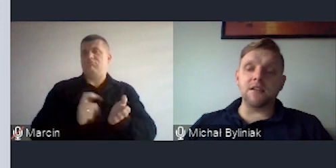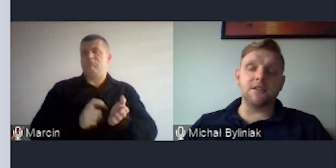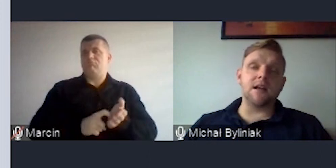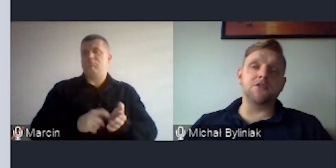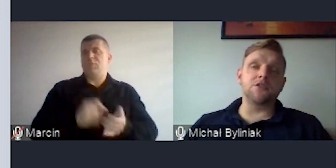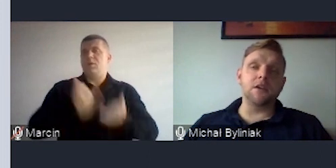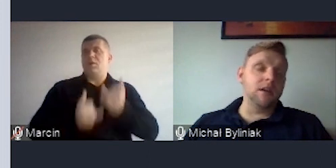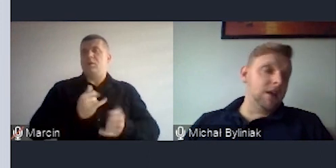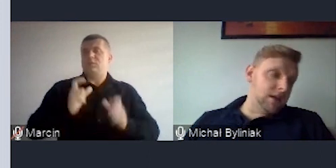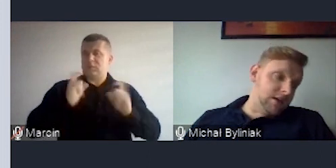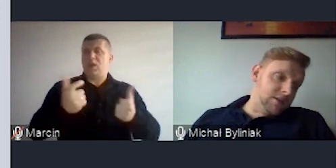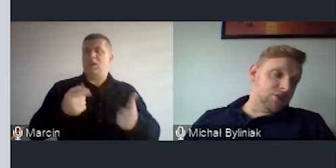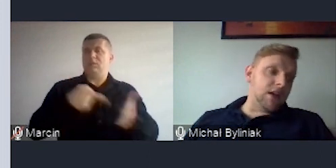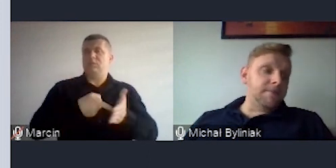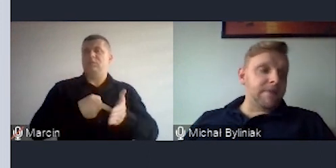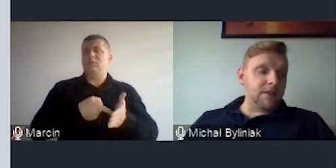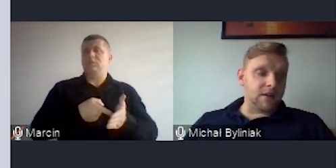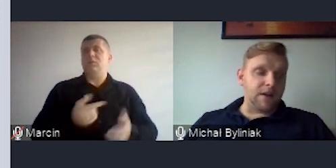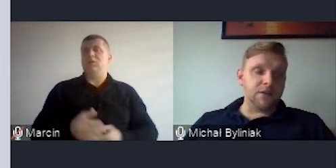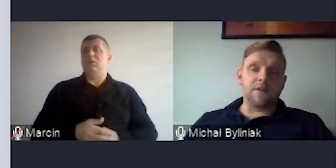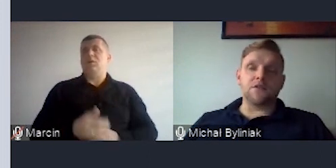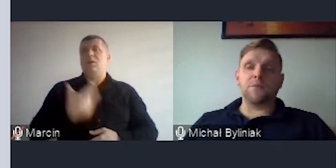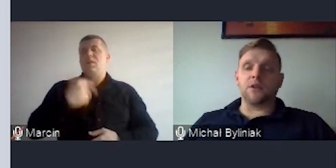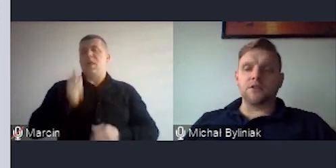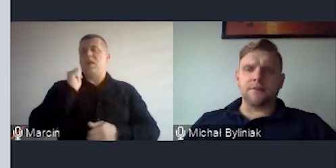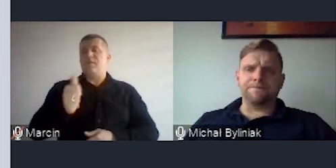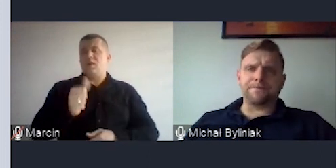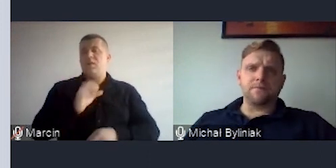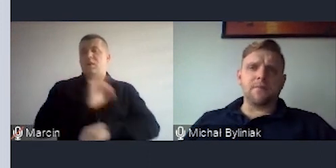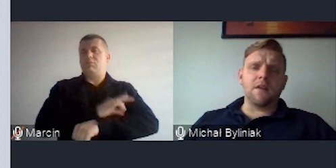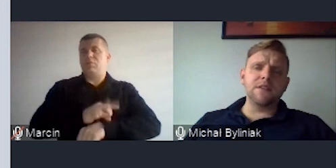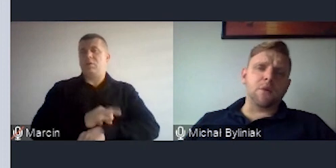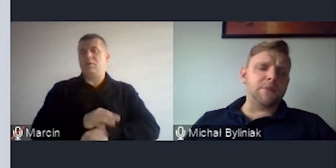jeśli zdarzy się, że niekwalifikowalnych w projekcie wystąpi.